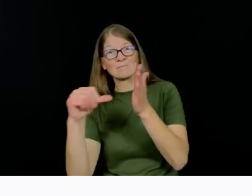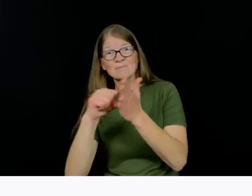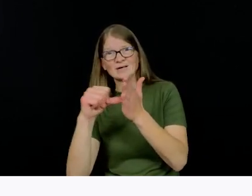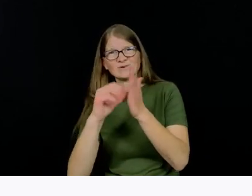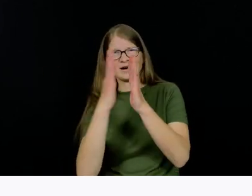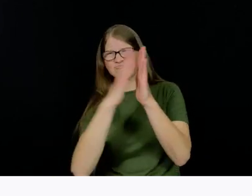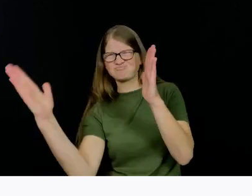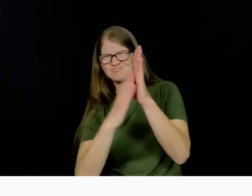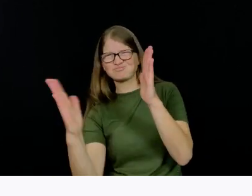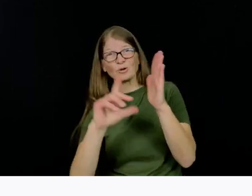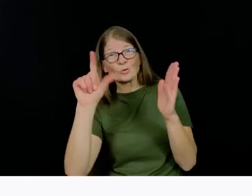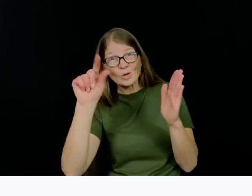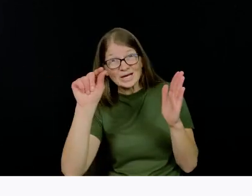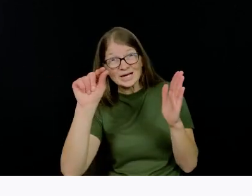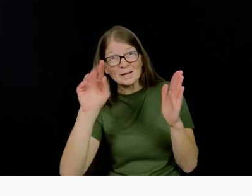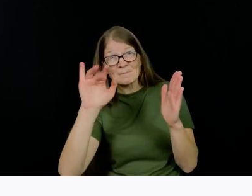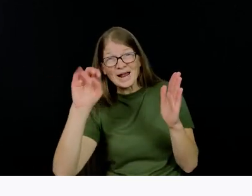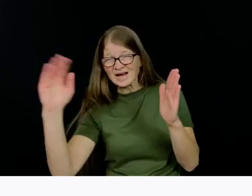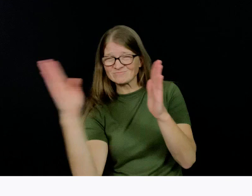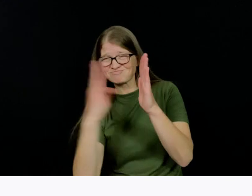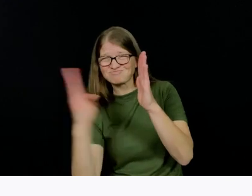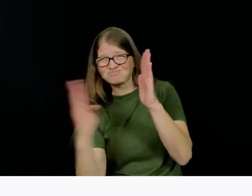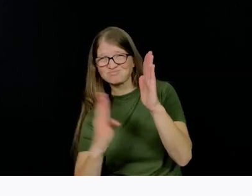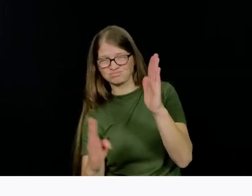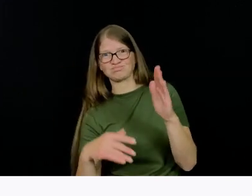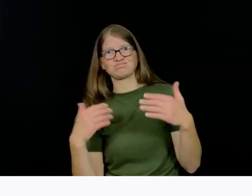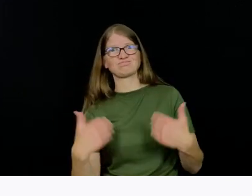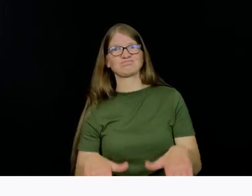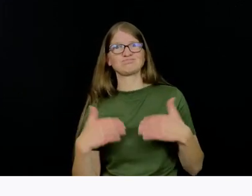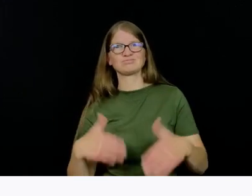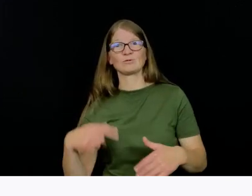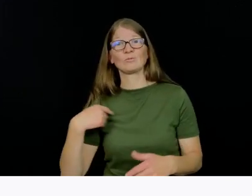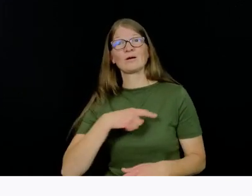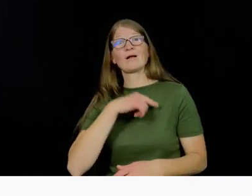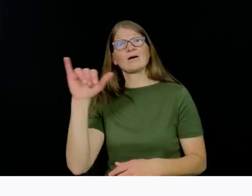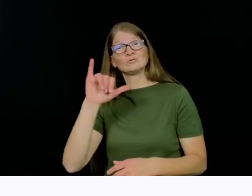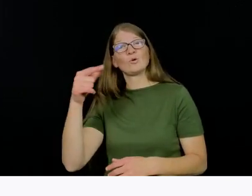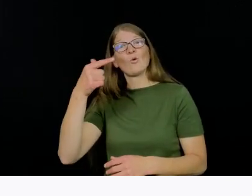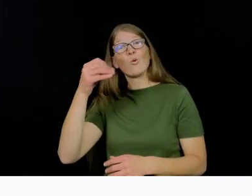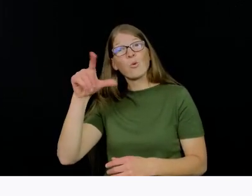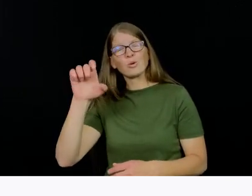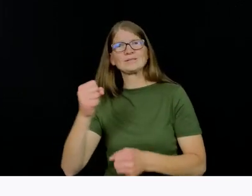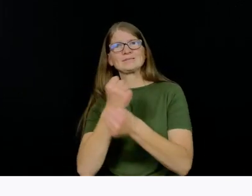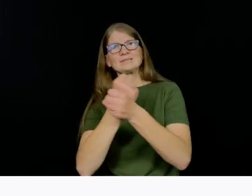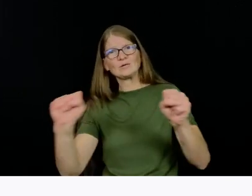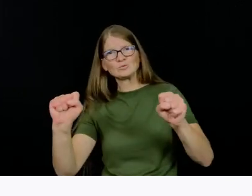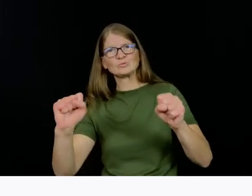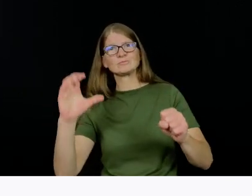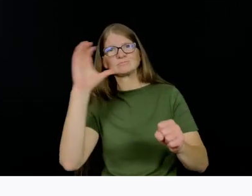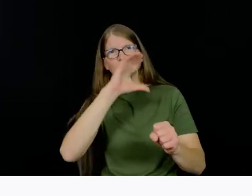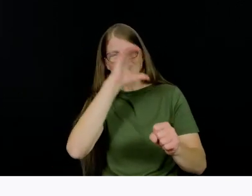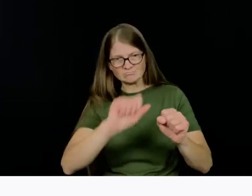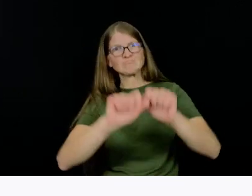للحفاظ على أمنكم نقوم بنشر تقنيات مثل التصفّح الآمن من Google والذي يعرض لكم تحذيرات عند محاولة الانتقال